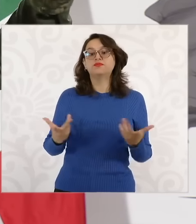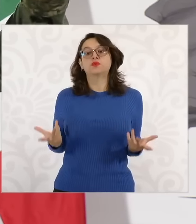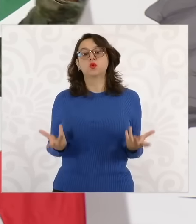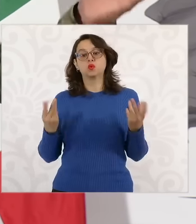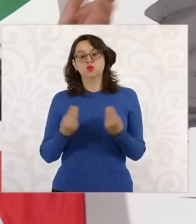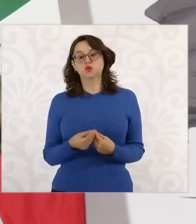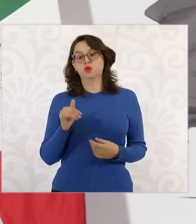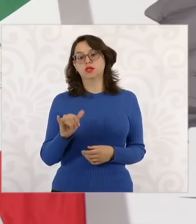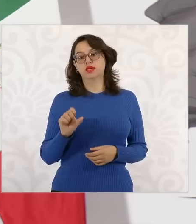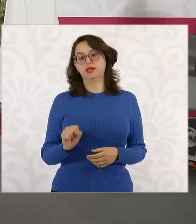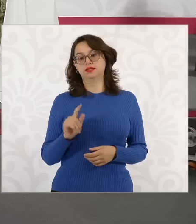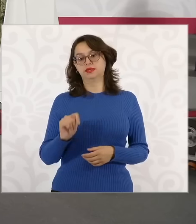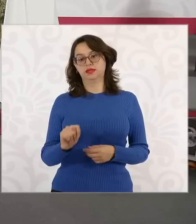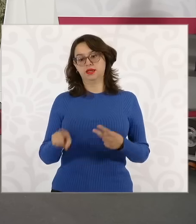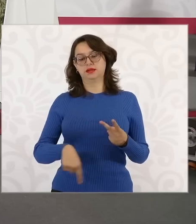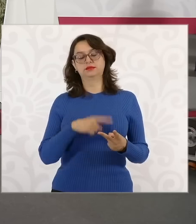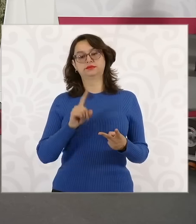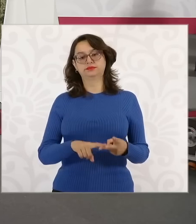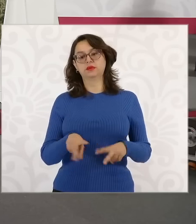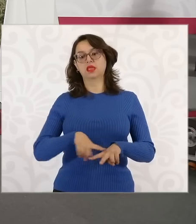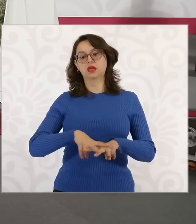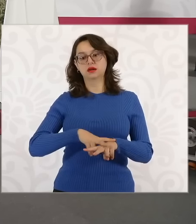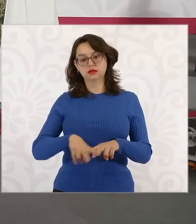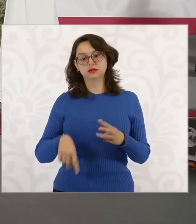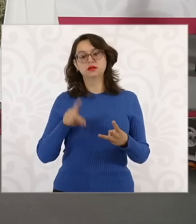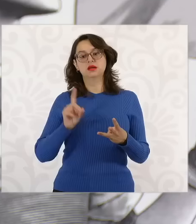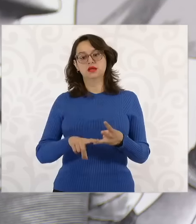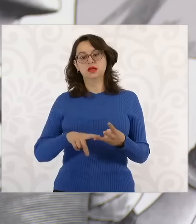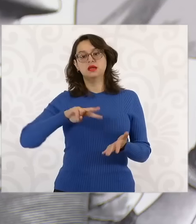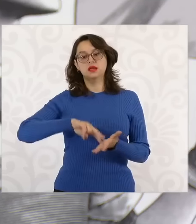con la Agencia Ferroviaria y el Cuerpo de Ingenieros del Ejército, desarrollemos los